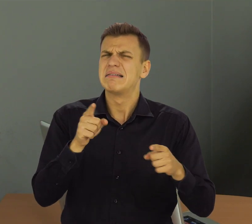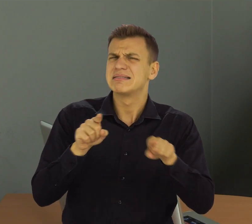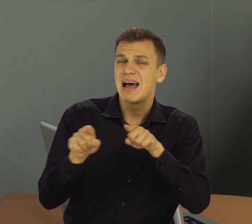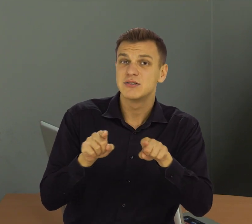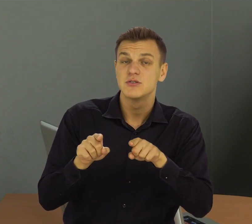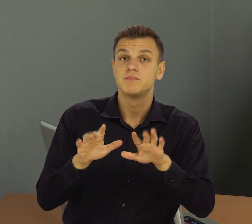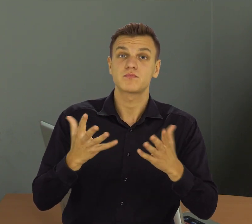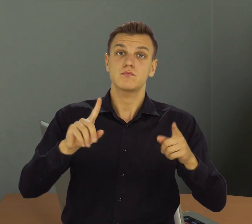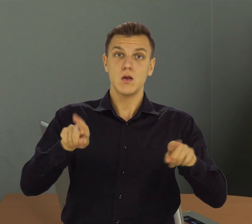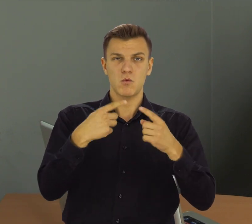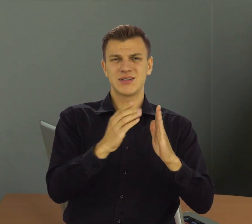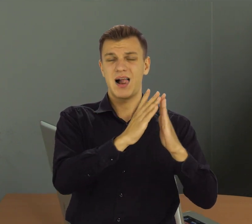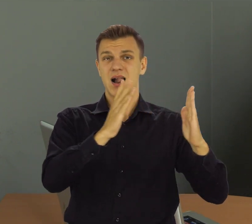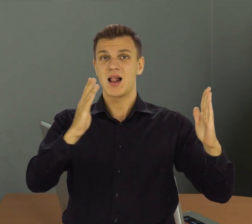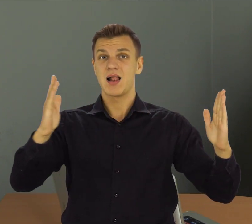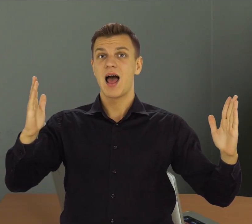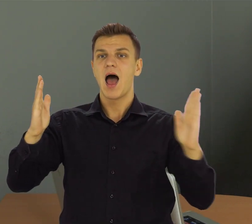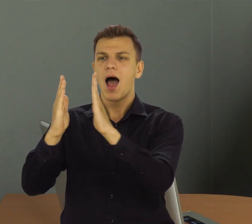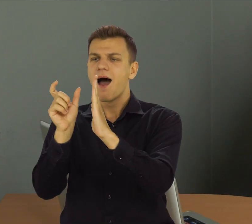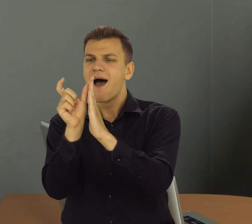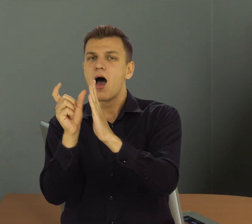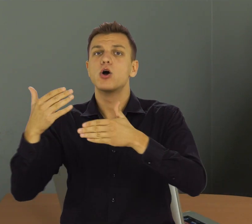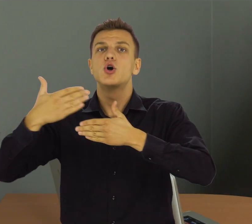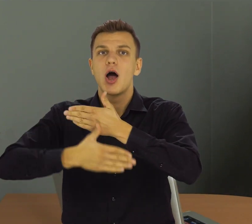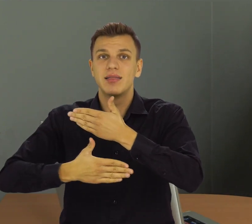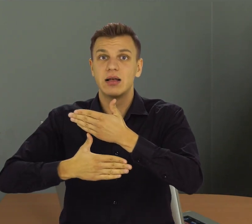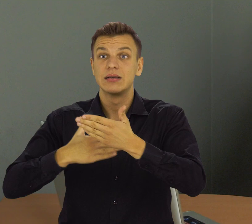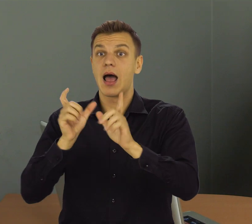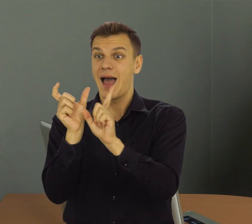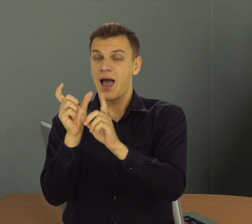które ma sprawiać wrażenie jego podsumowania i zamknięcia.